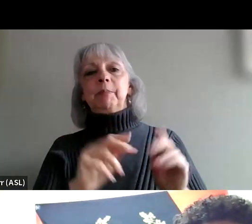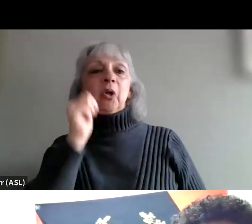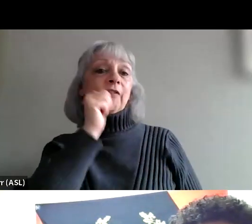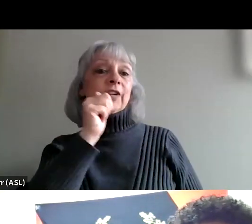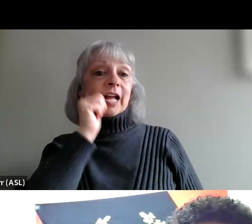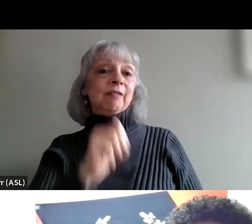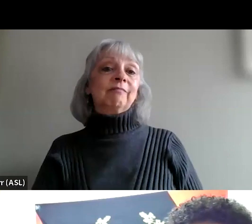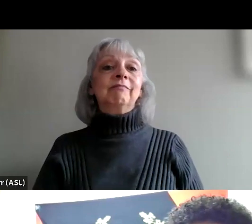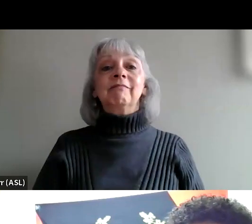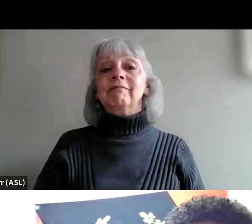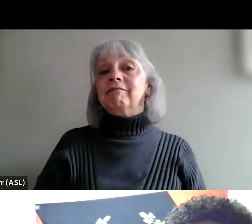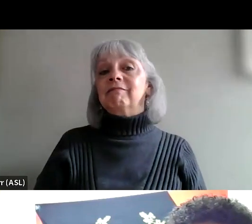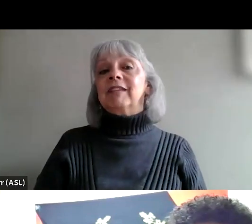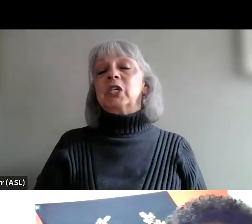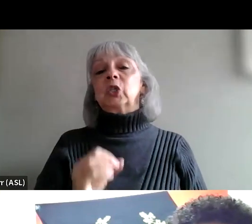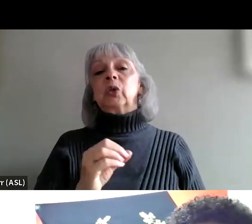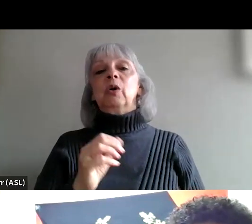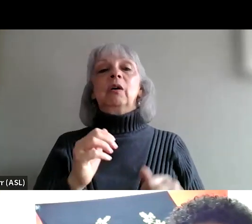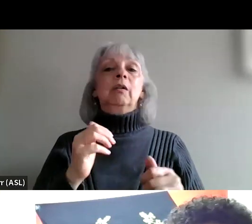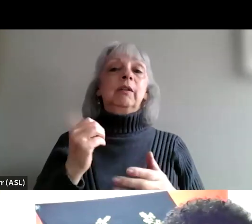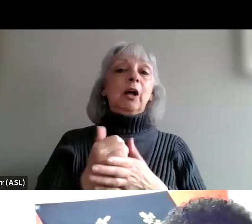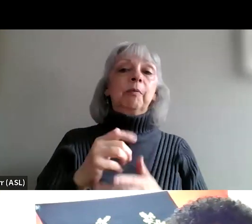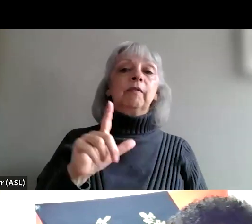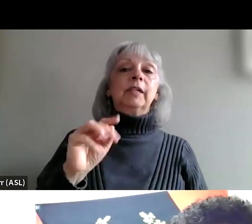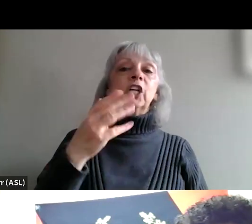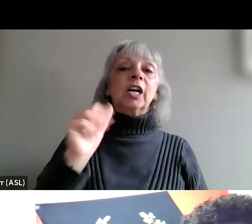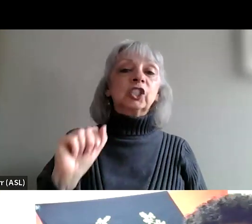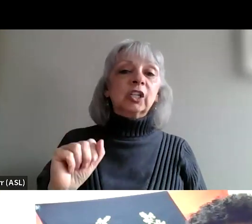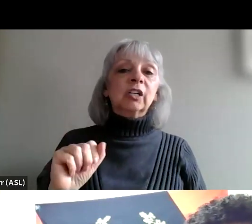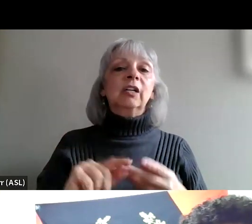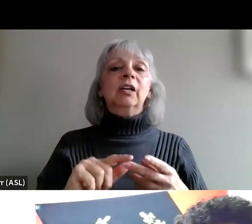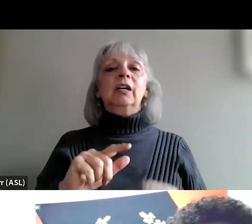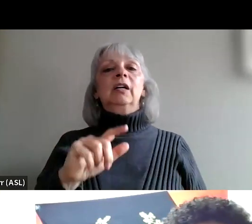Entonces, con la ayuda de LaTasha y Alana y nuestra gerencia,